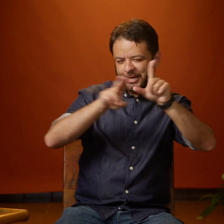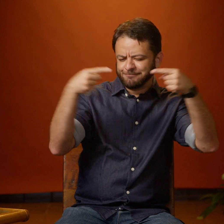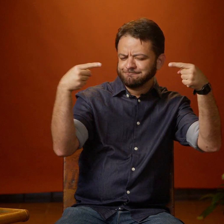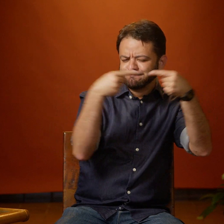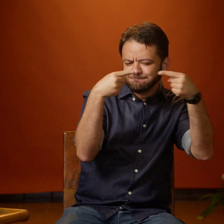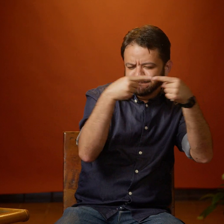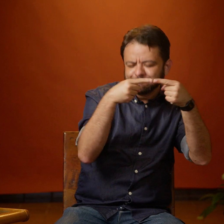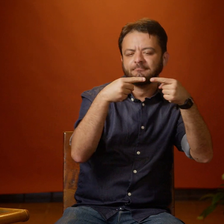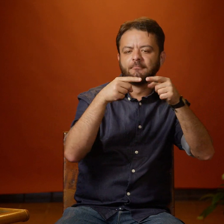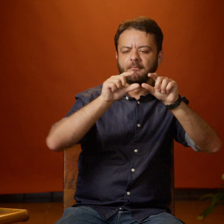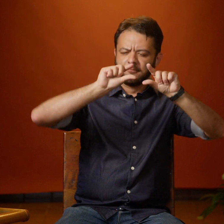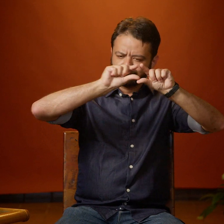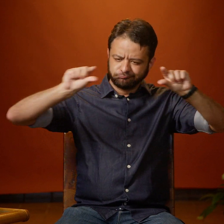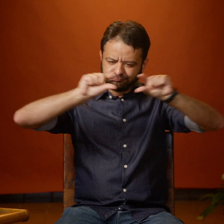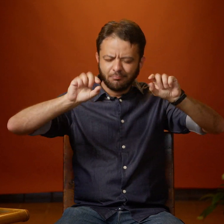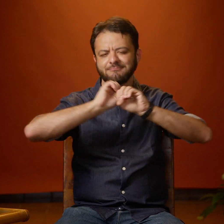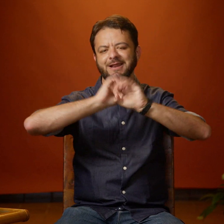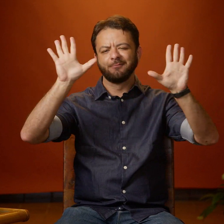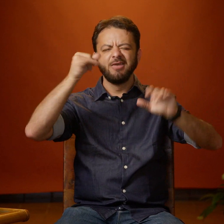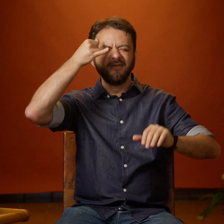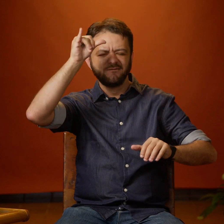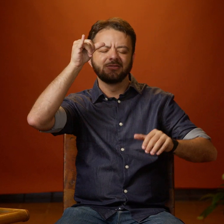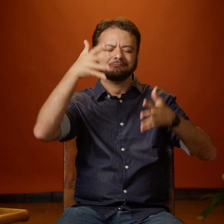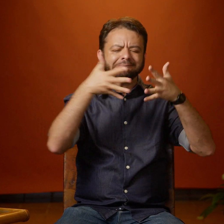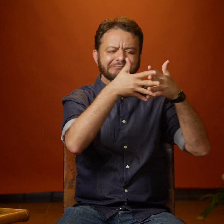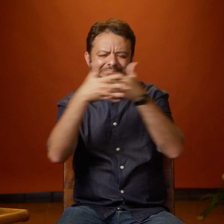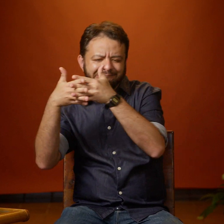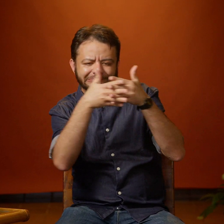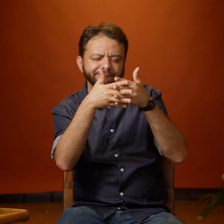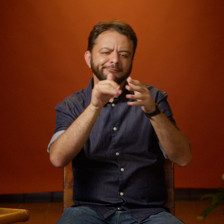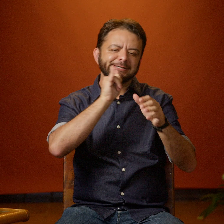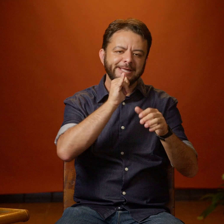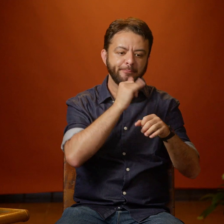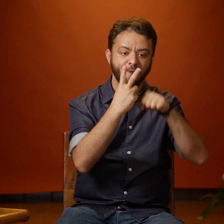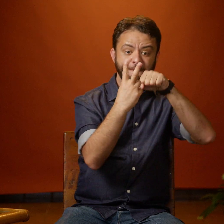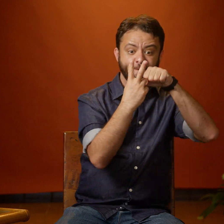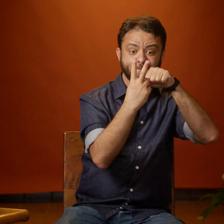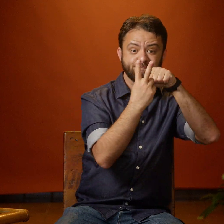as legendas que combinam, para evitar que fique confuso na hora da leitura e da visualização.